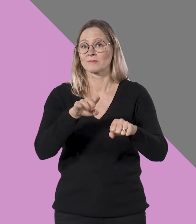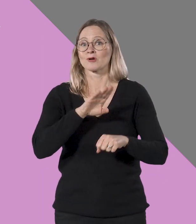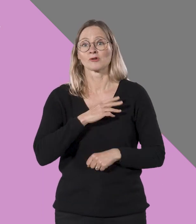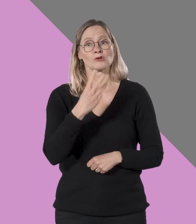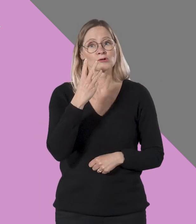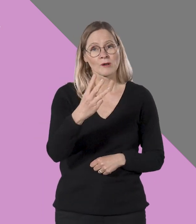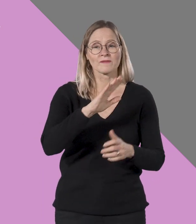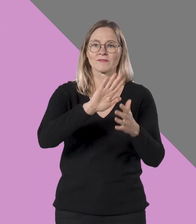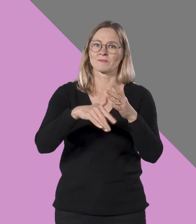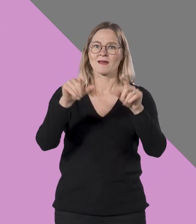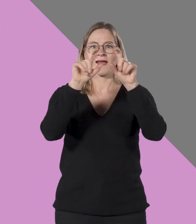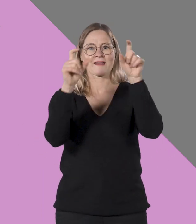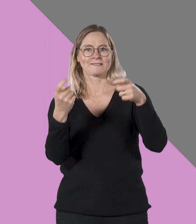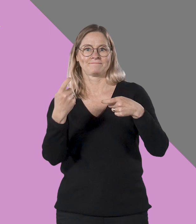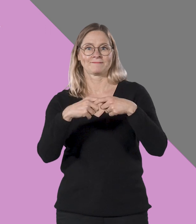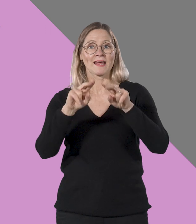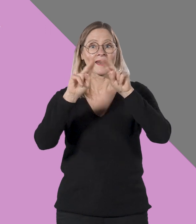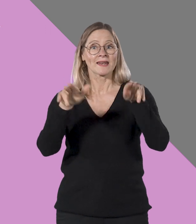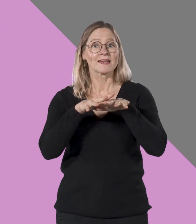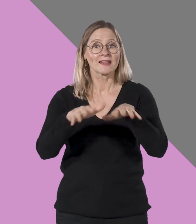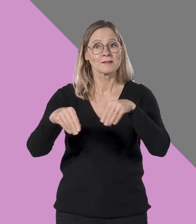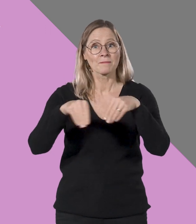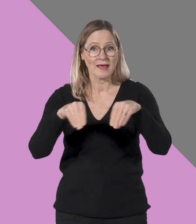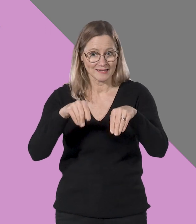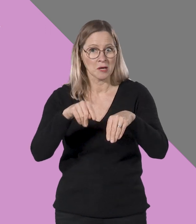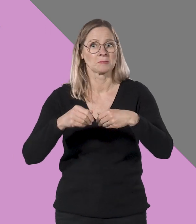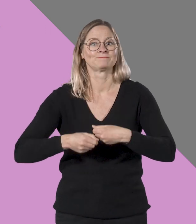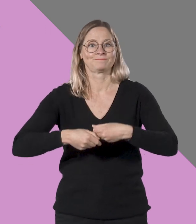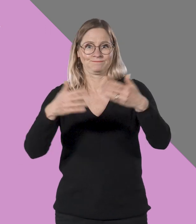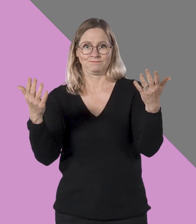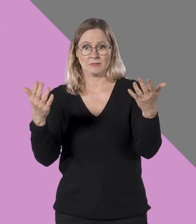jossa julkaistaan kolme viittomakieliaiheista nettipeliä.